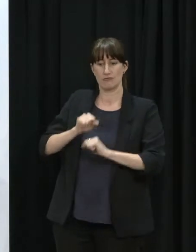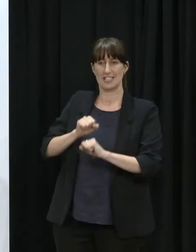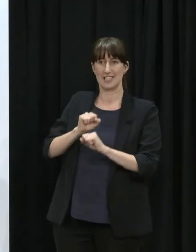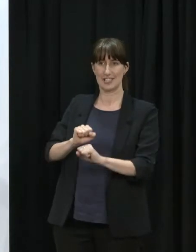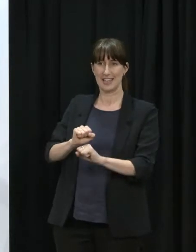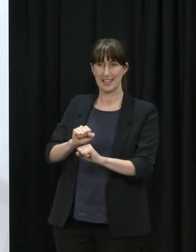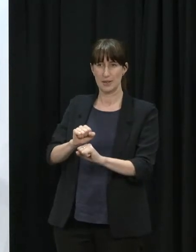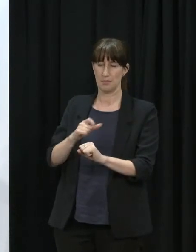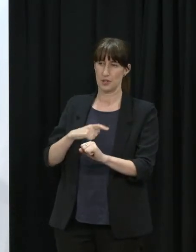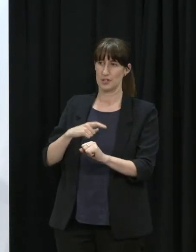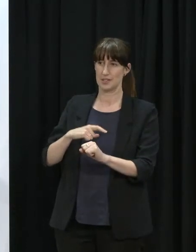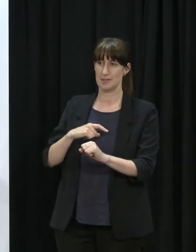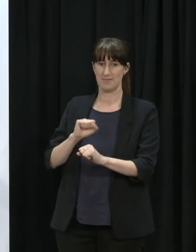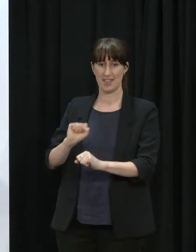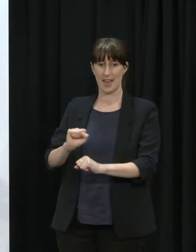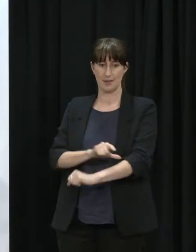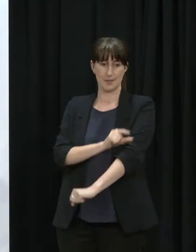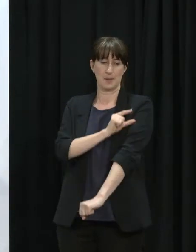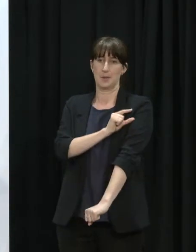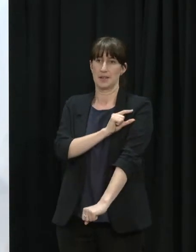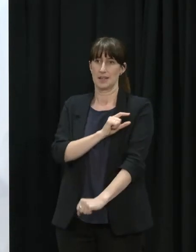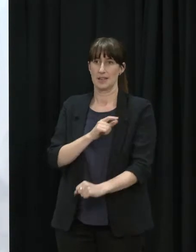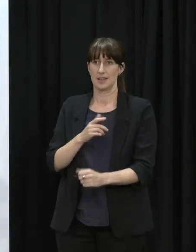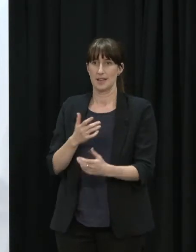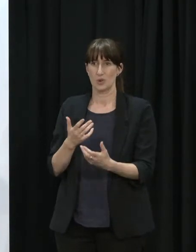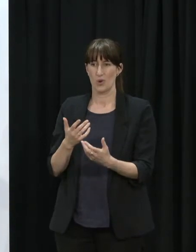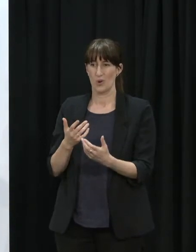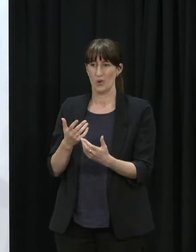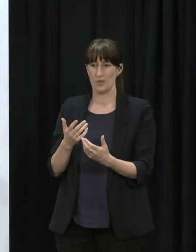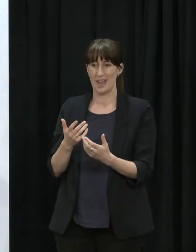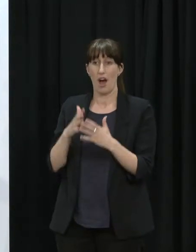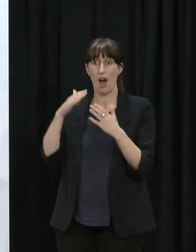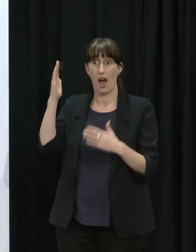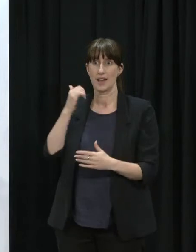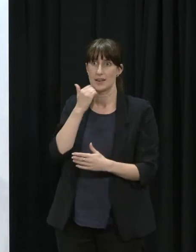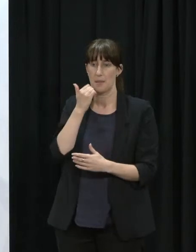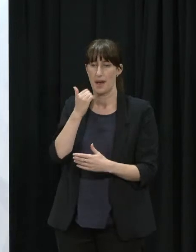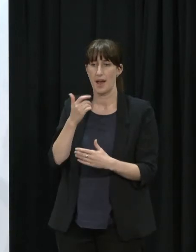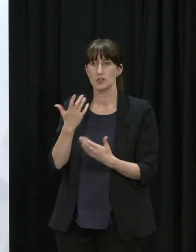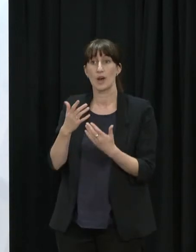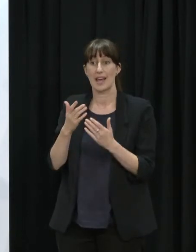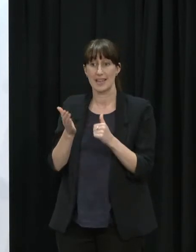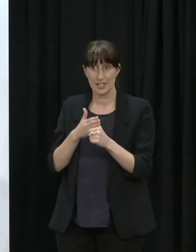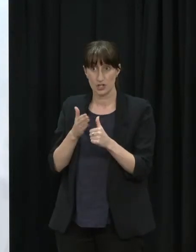He nui rawa te tokomaha o nga